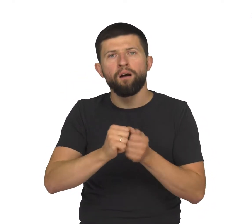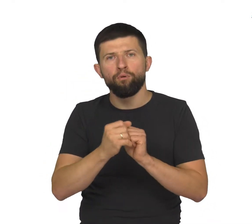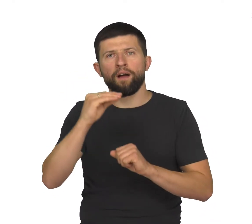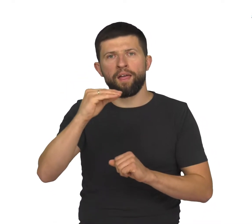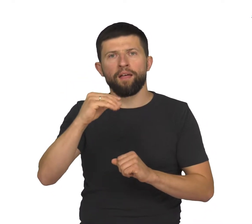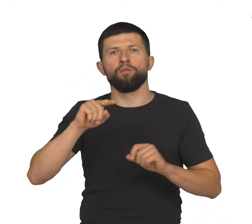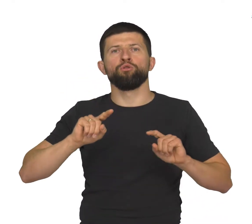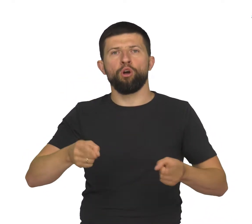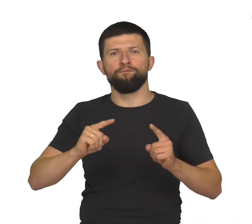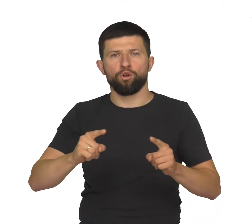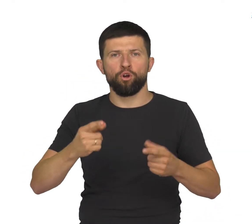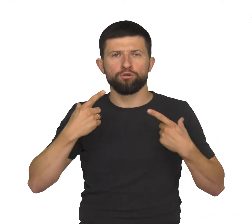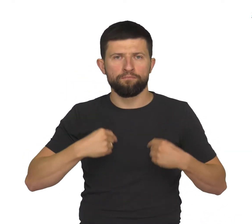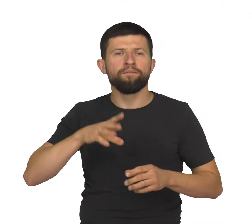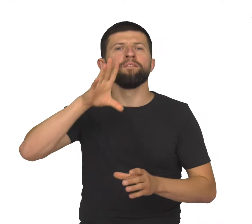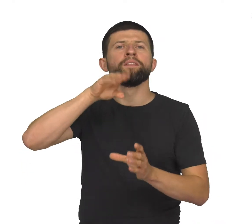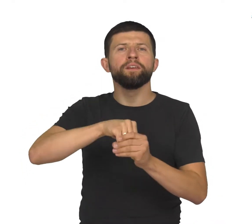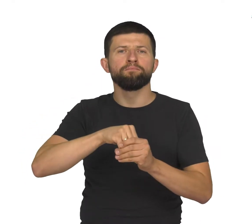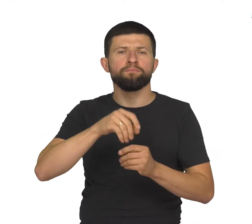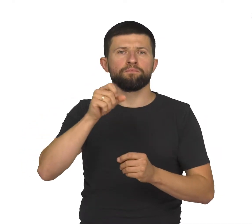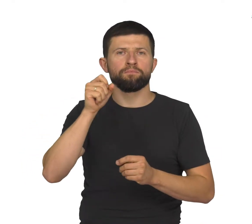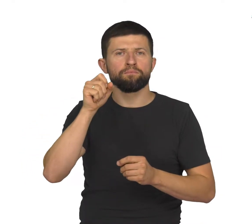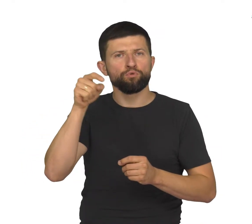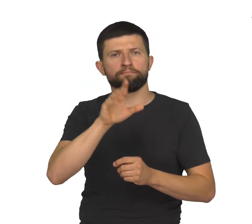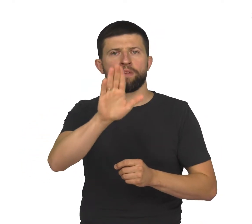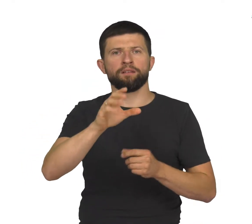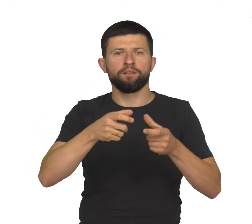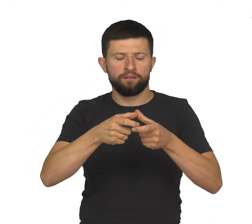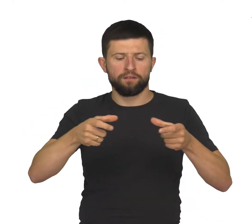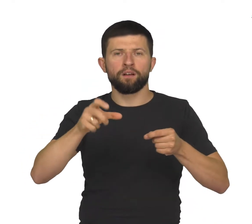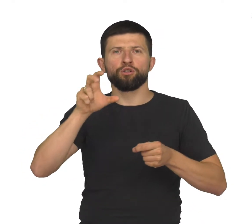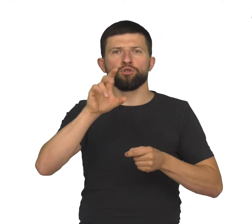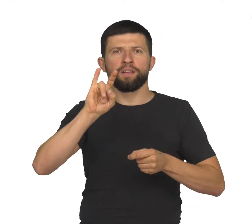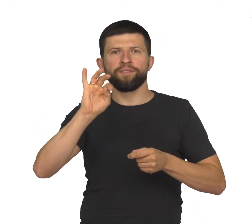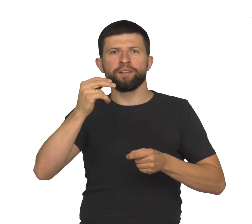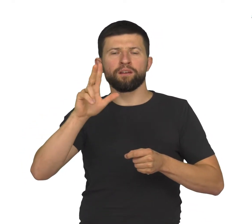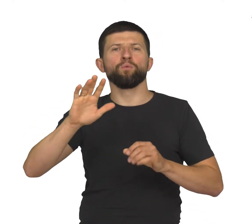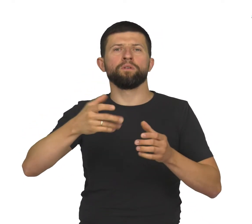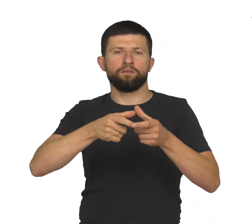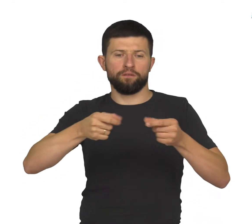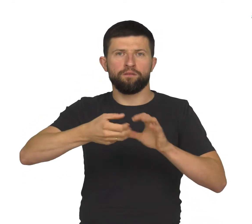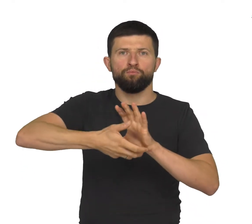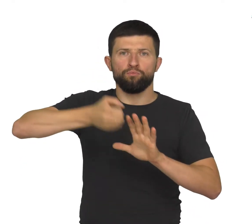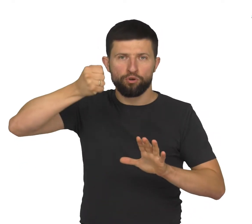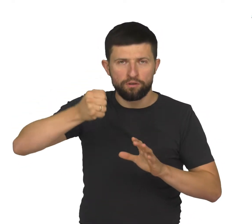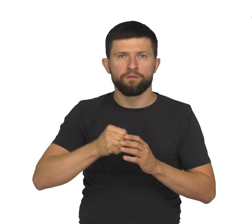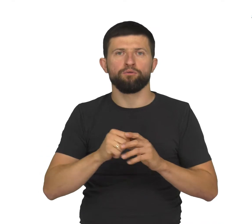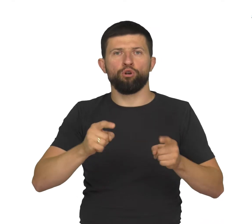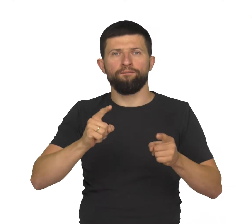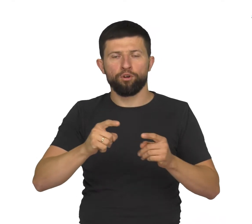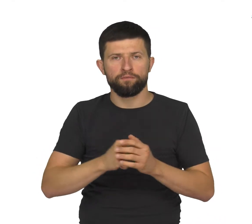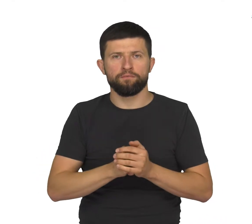lub e-dowód wraz z czytnikiem.